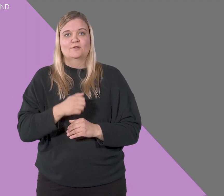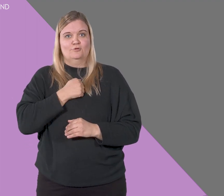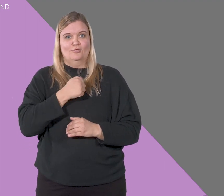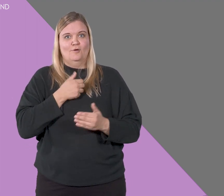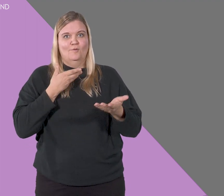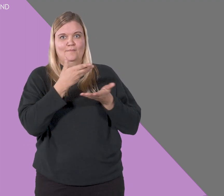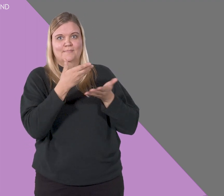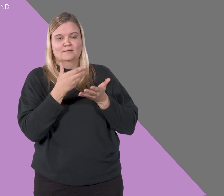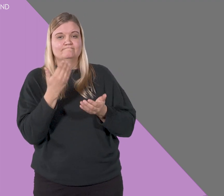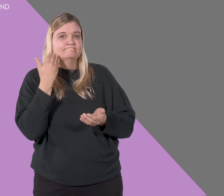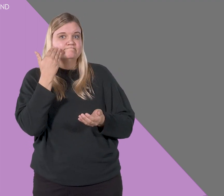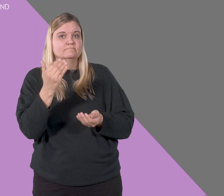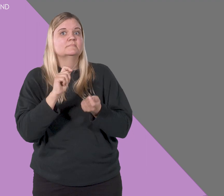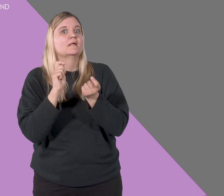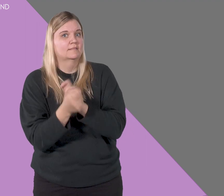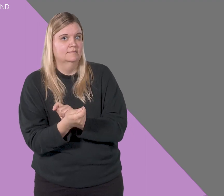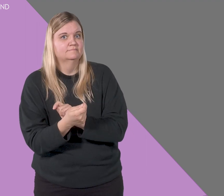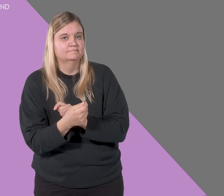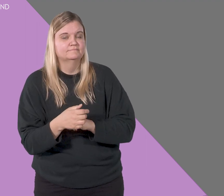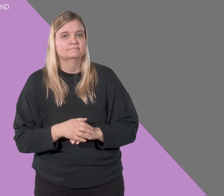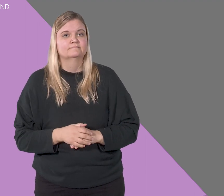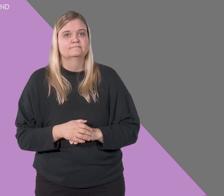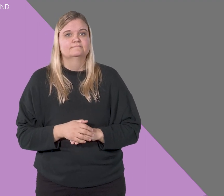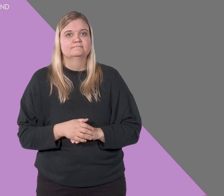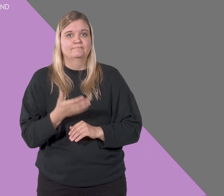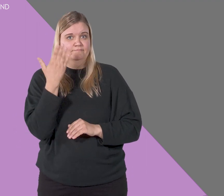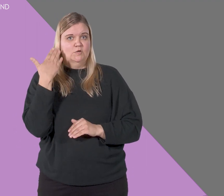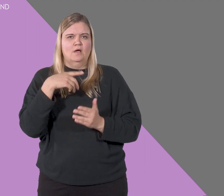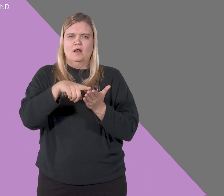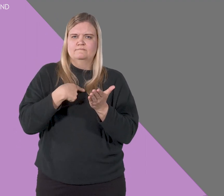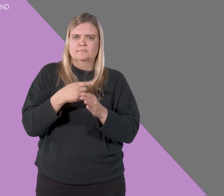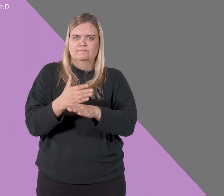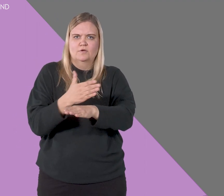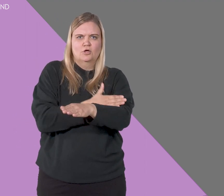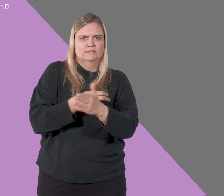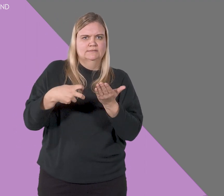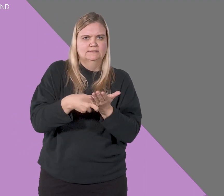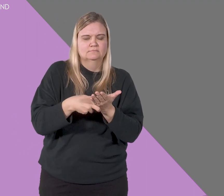Nödkommunikation i realtid (RTT) är på väg väg senast i februari 2025, -